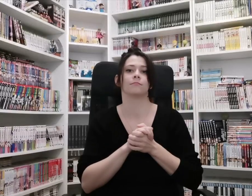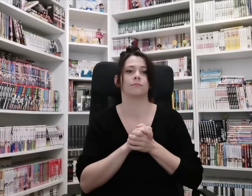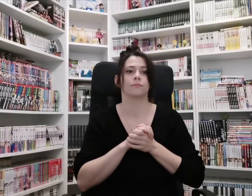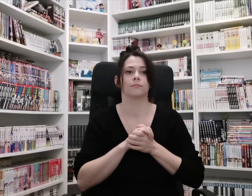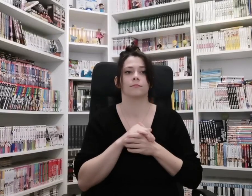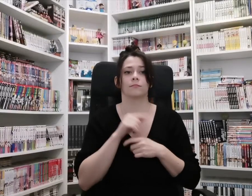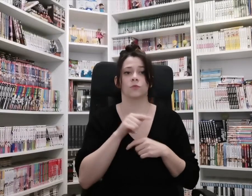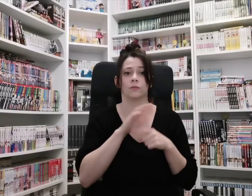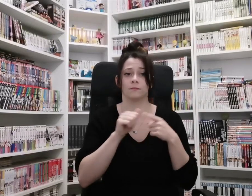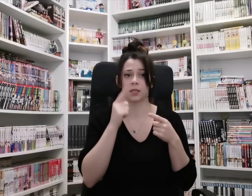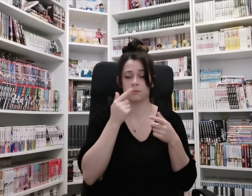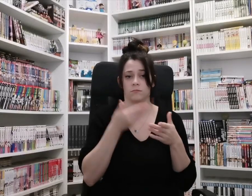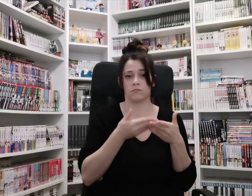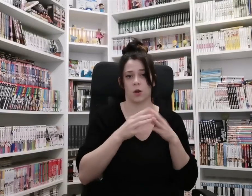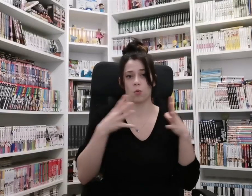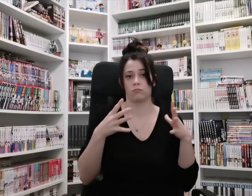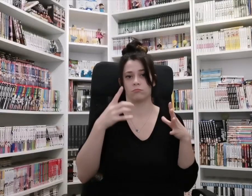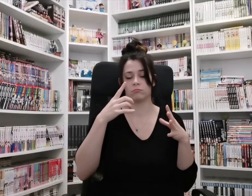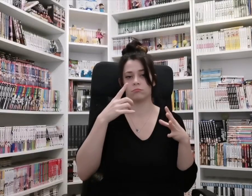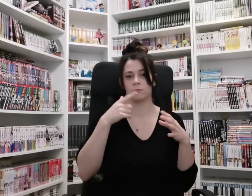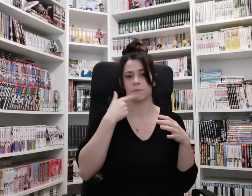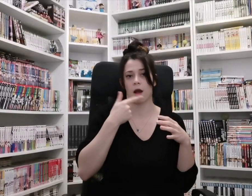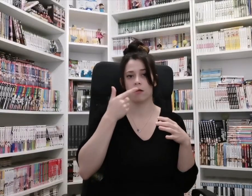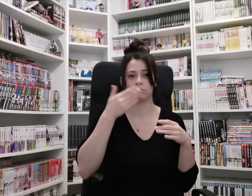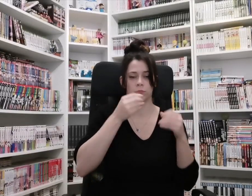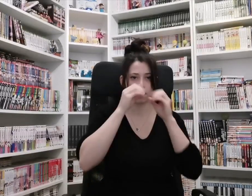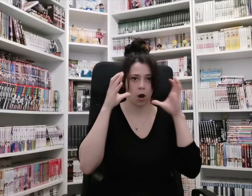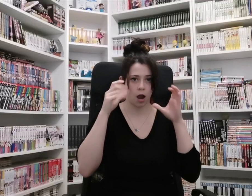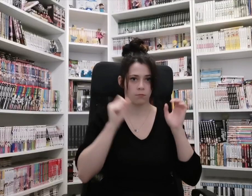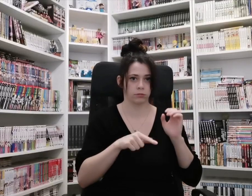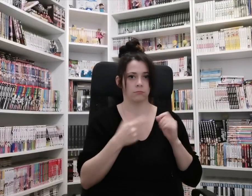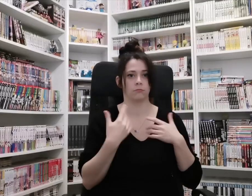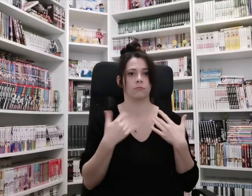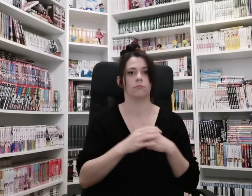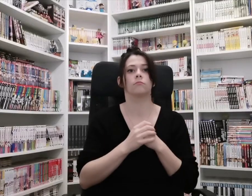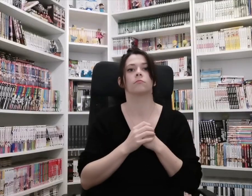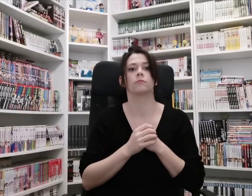C'est le gros sujet de ce manga.